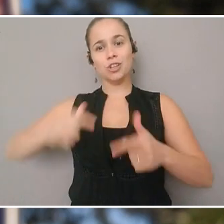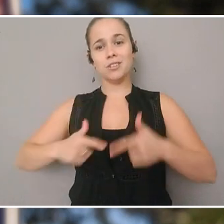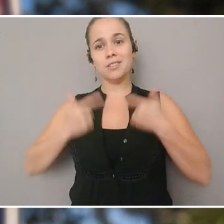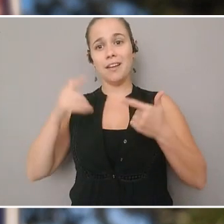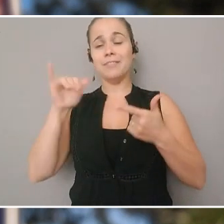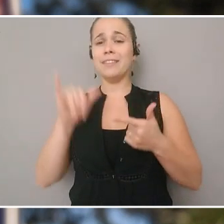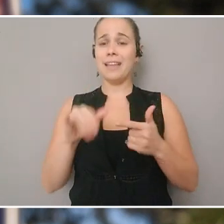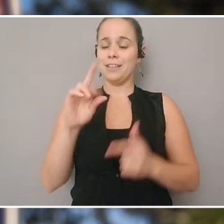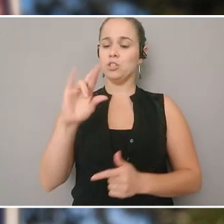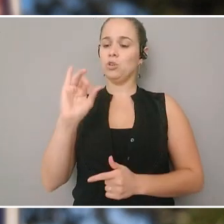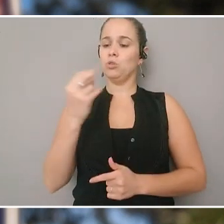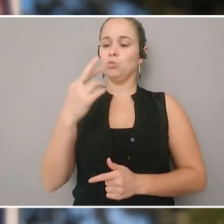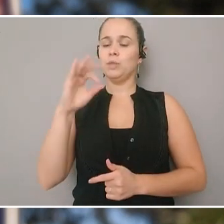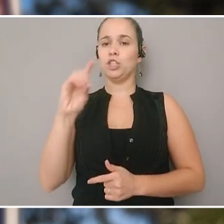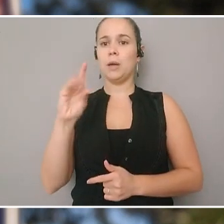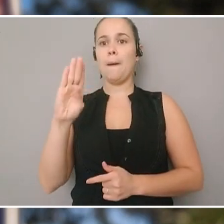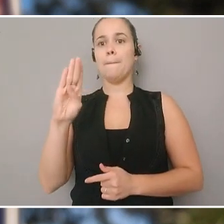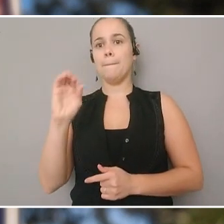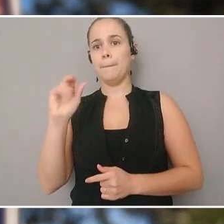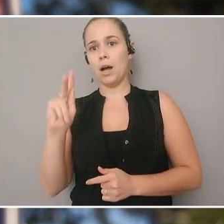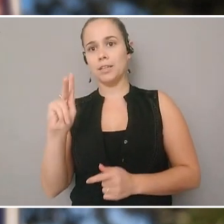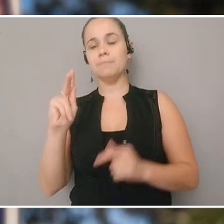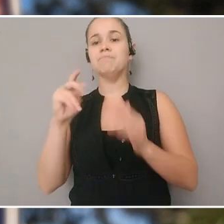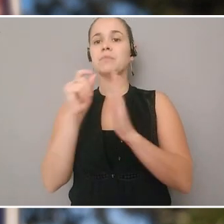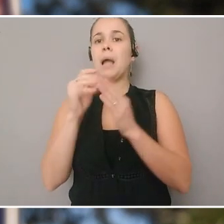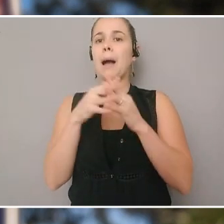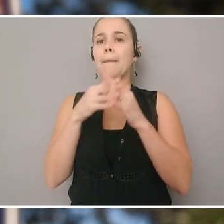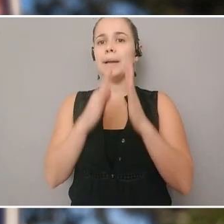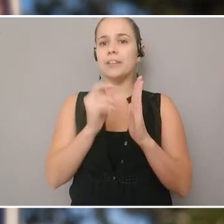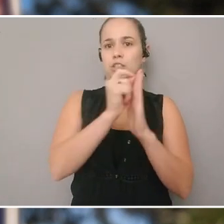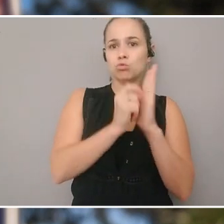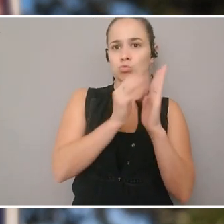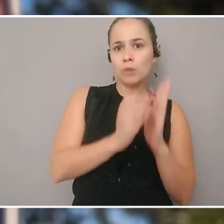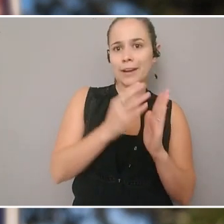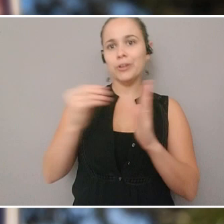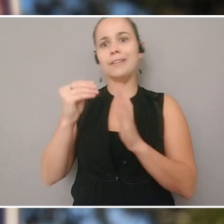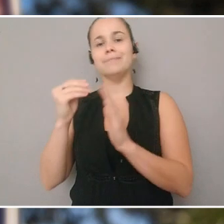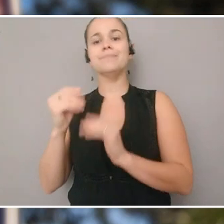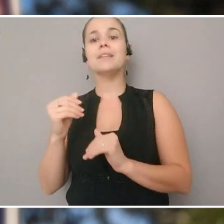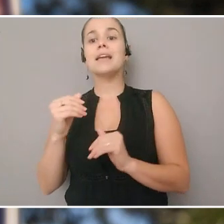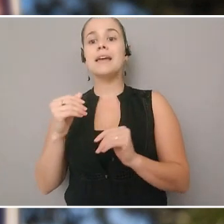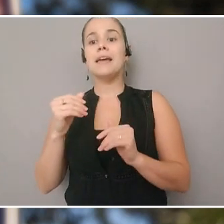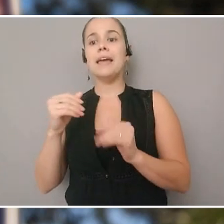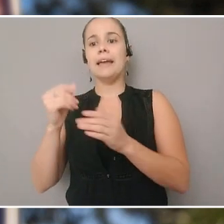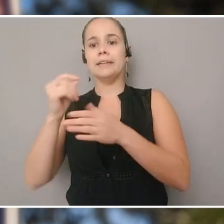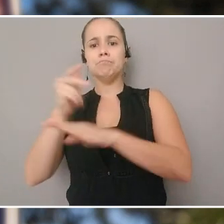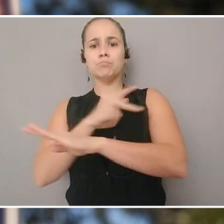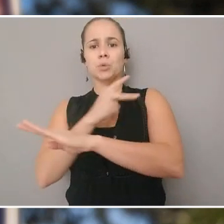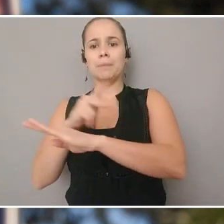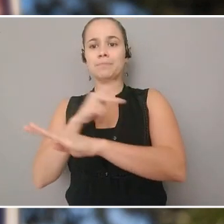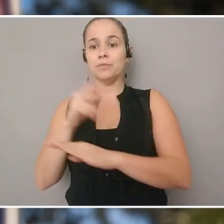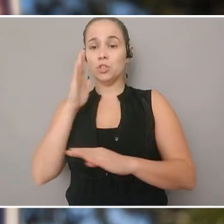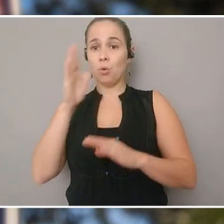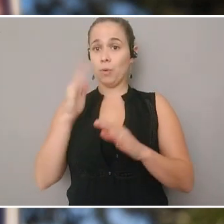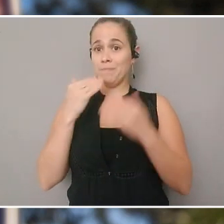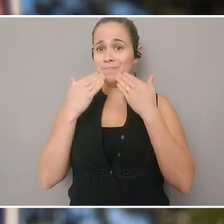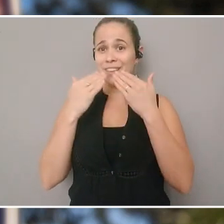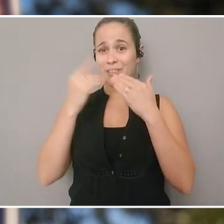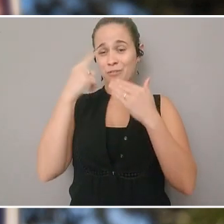Una vez más, felicidades a la clase de 2020 por su arduo trabajo y